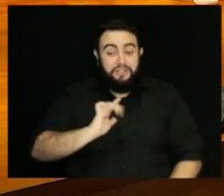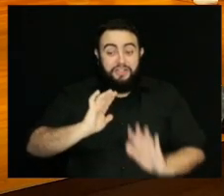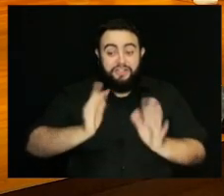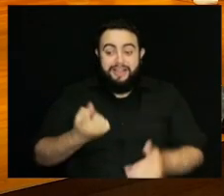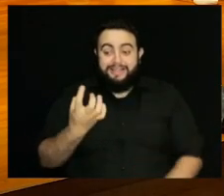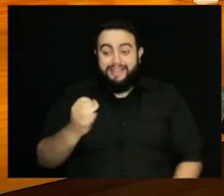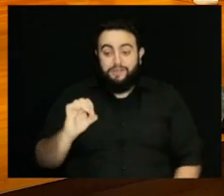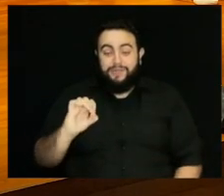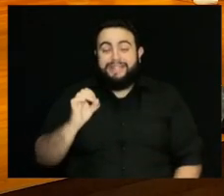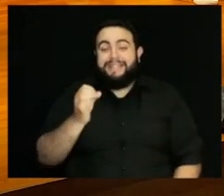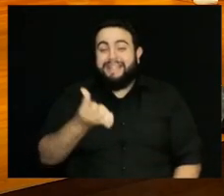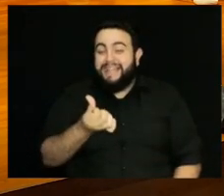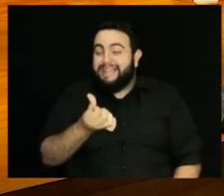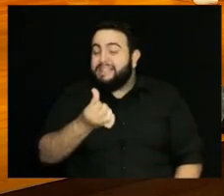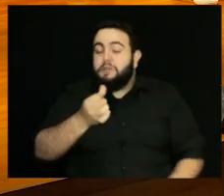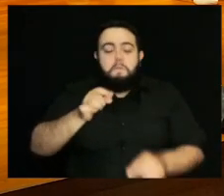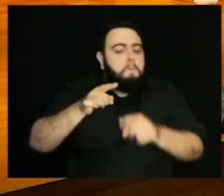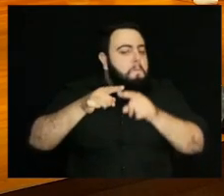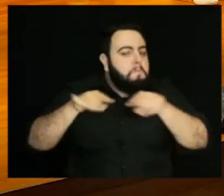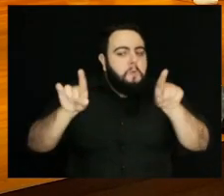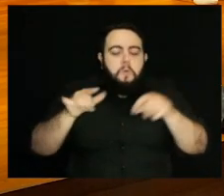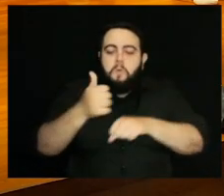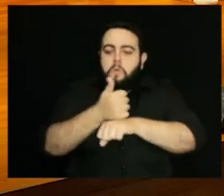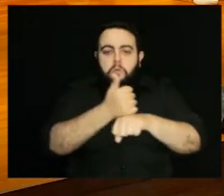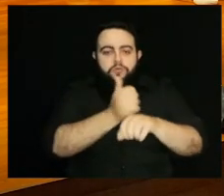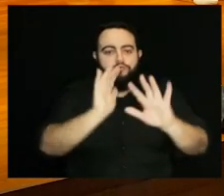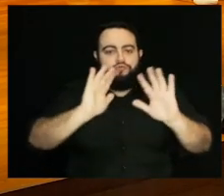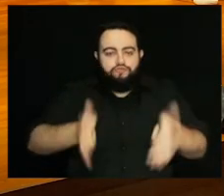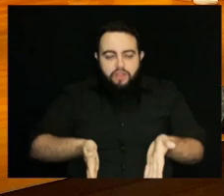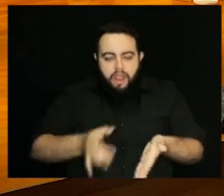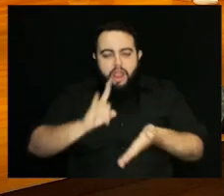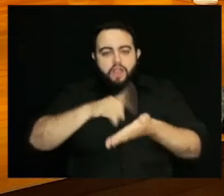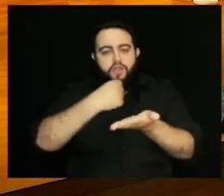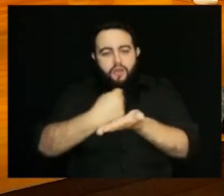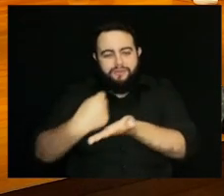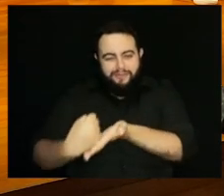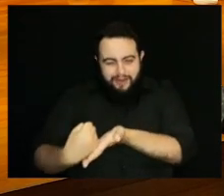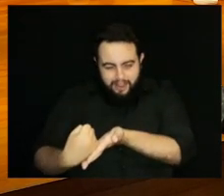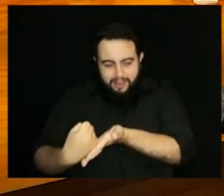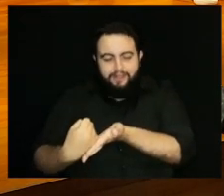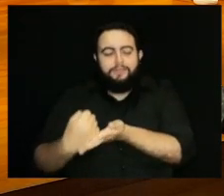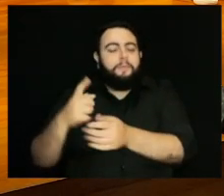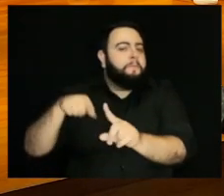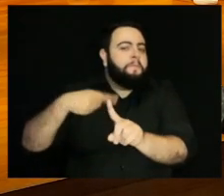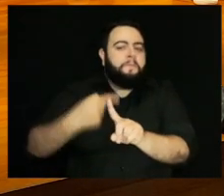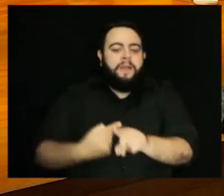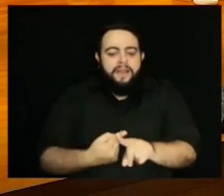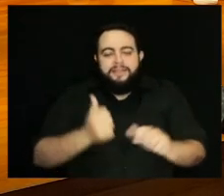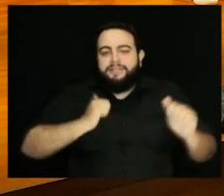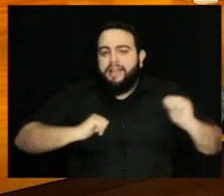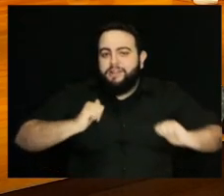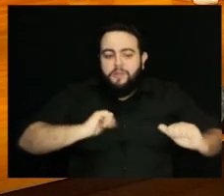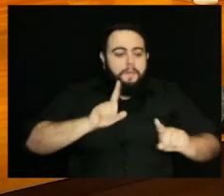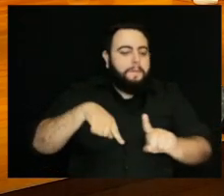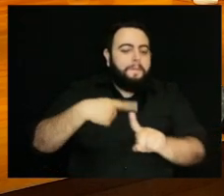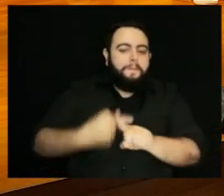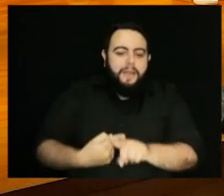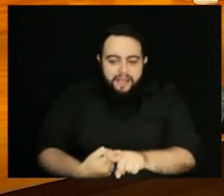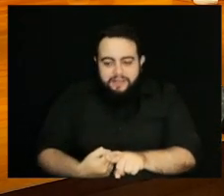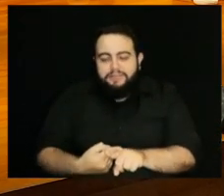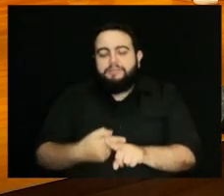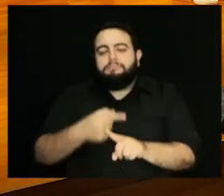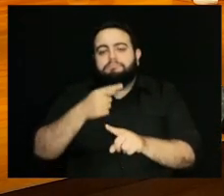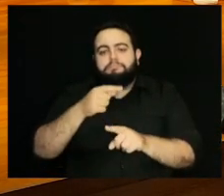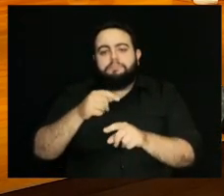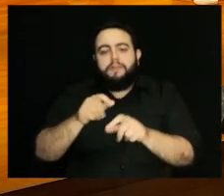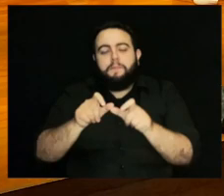músicos contratados, sem contar os Radio atores, sem contar os locutores, o pessoal da produção, sem